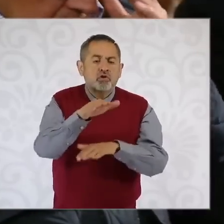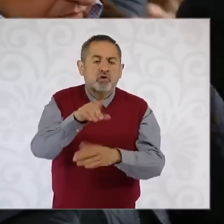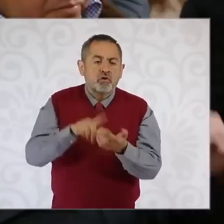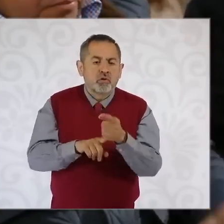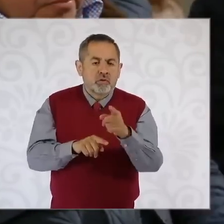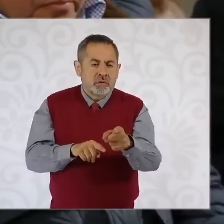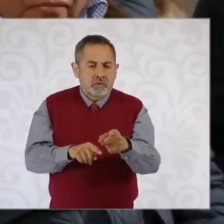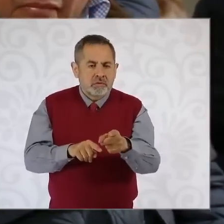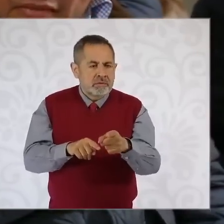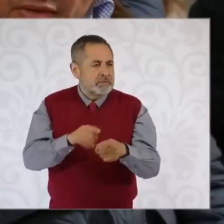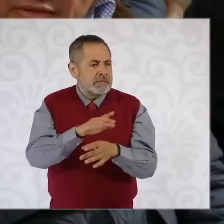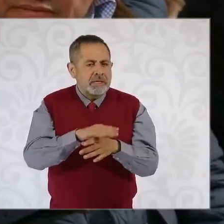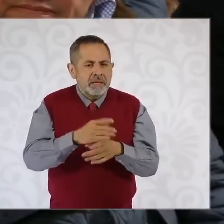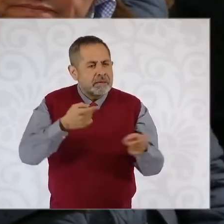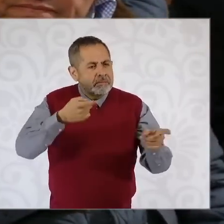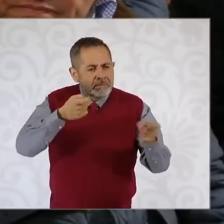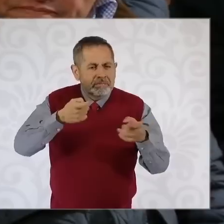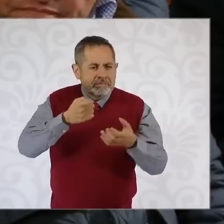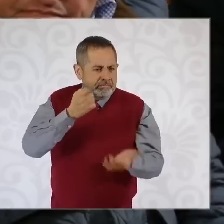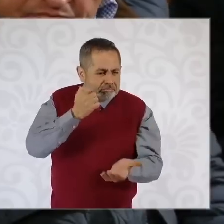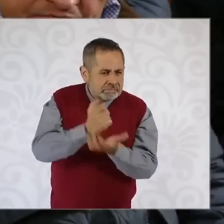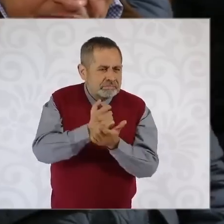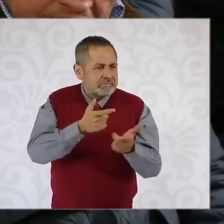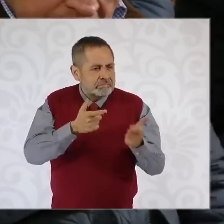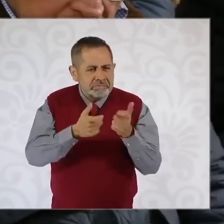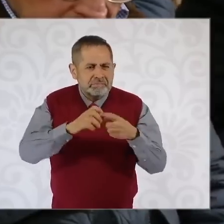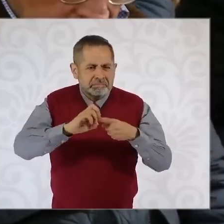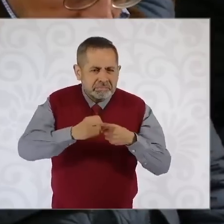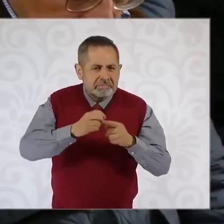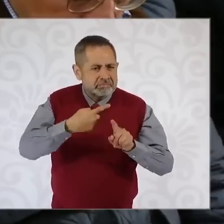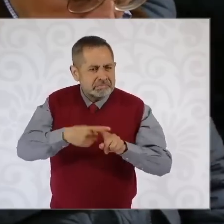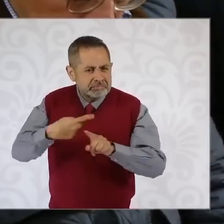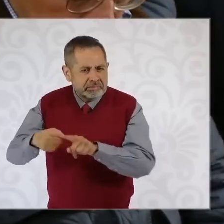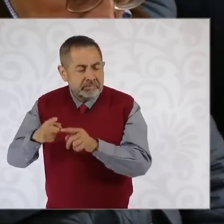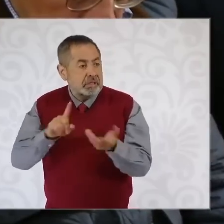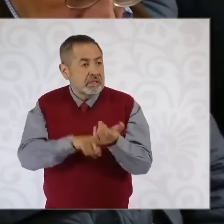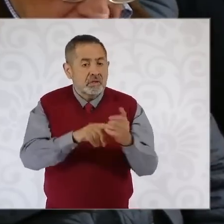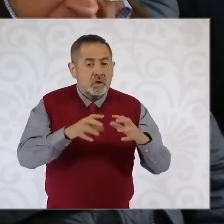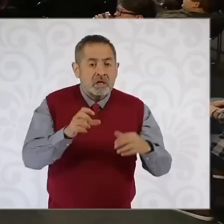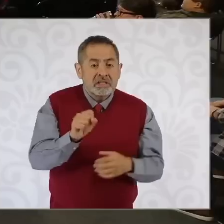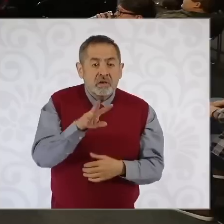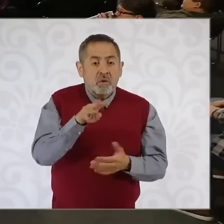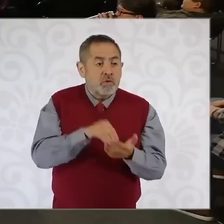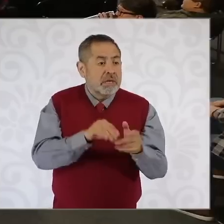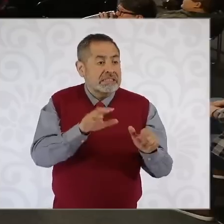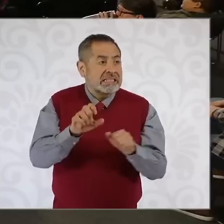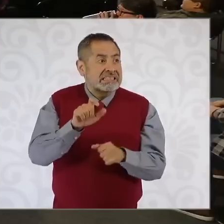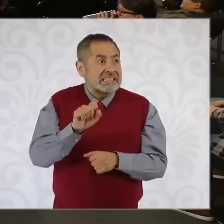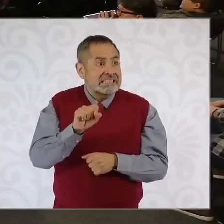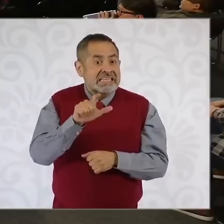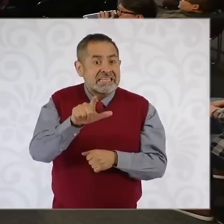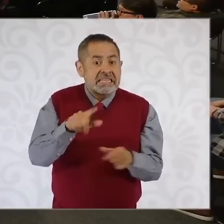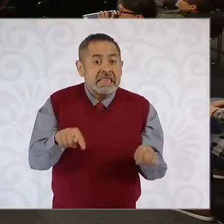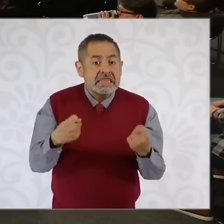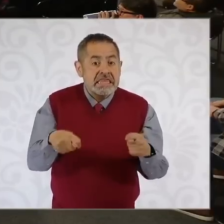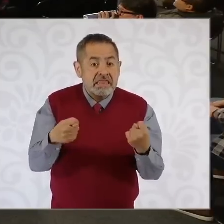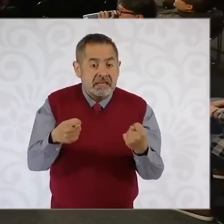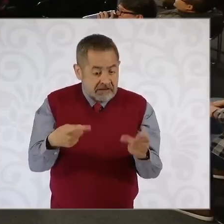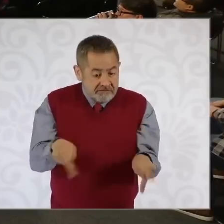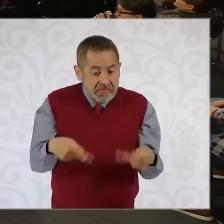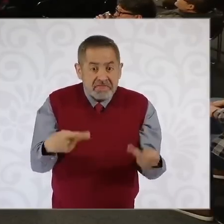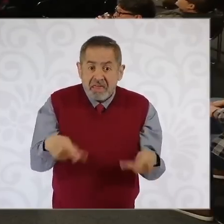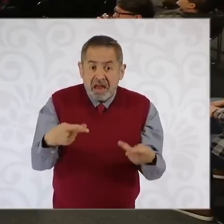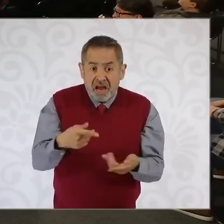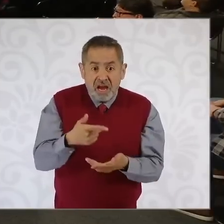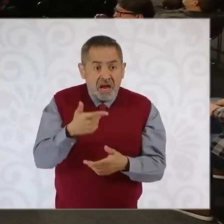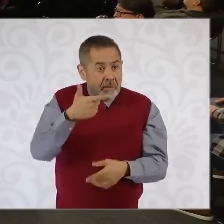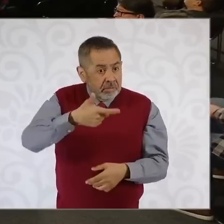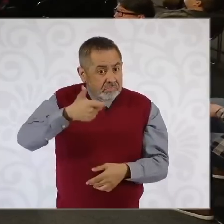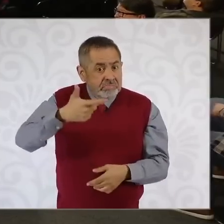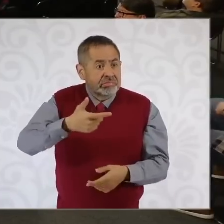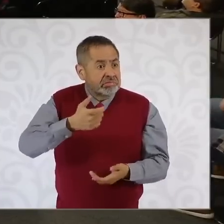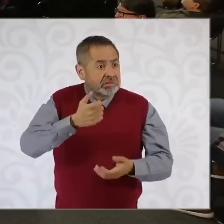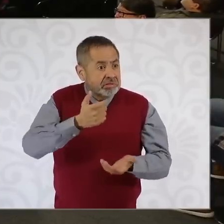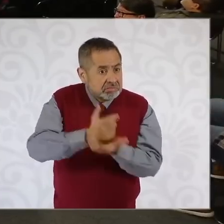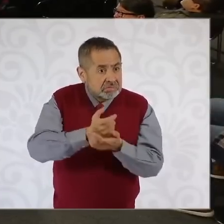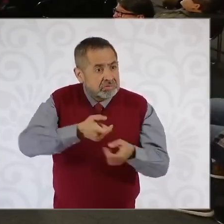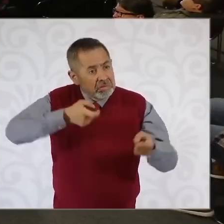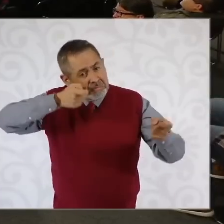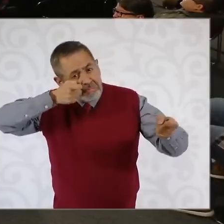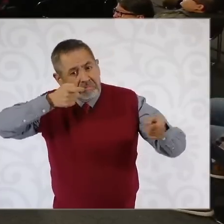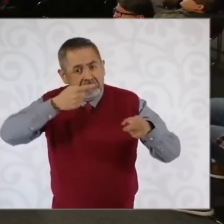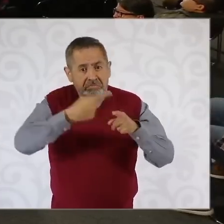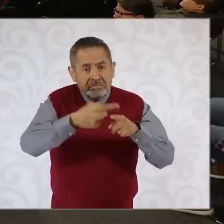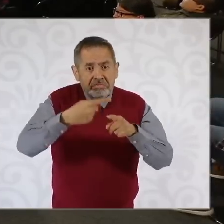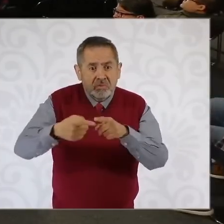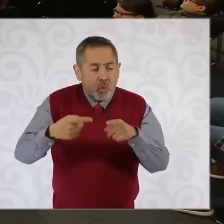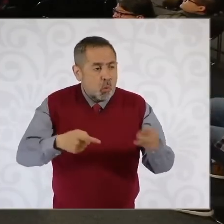armerías en Estados Unidos hay 64747 tiendas de armas e Estados Unidos son los proveedores de